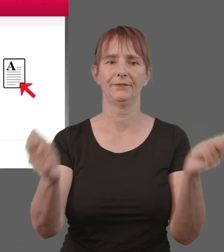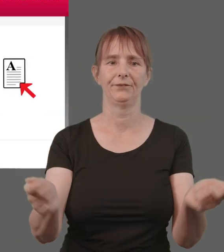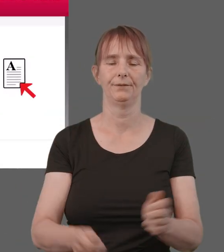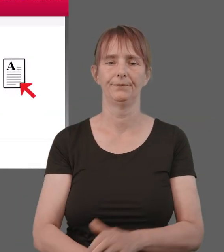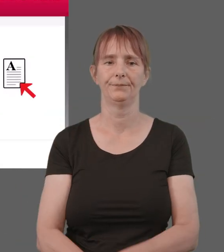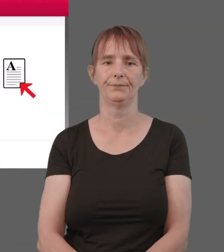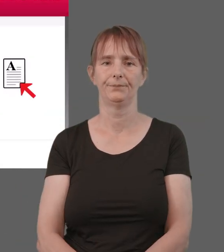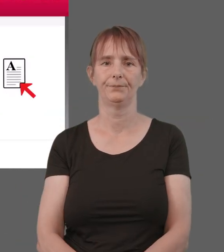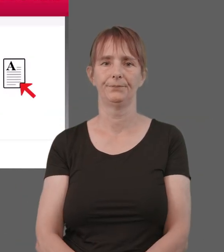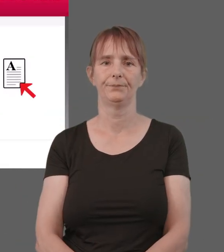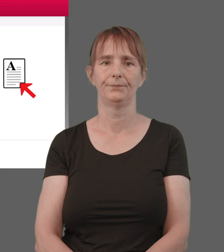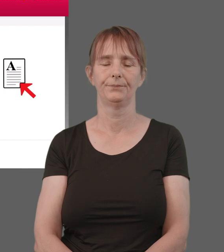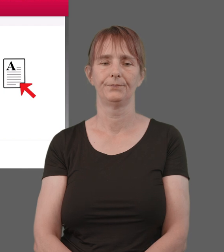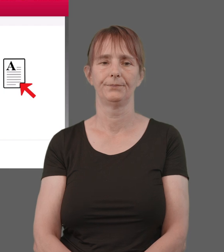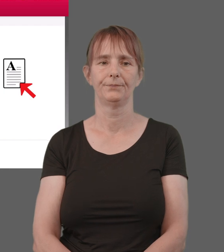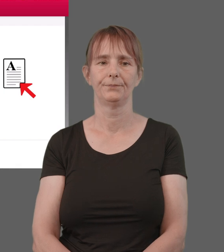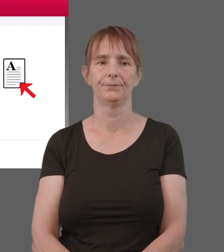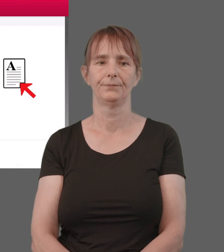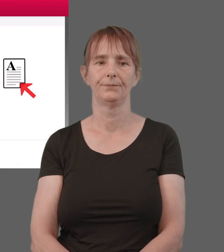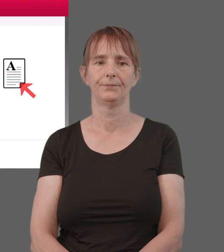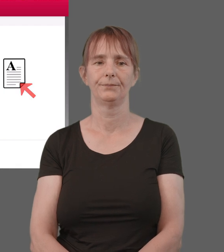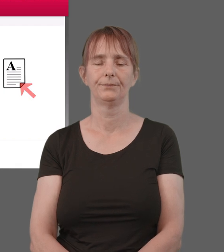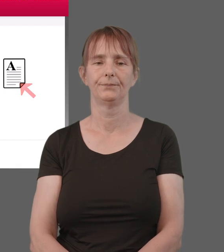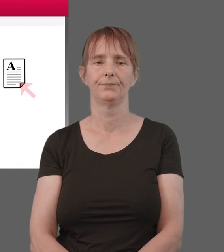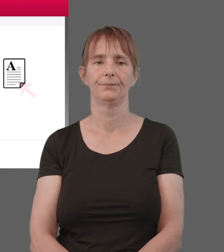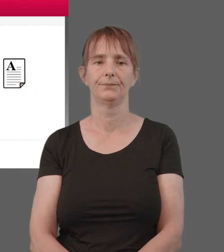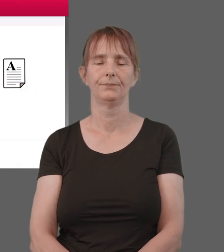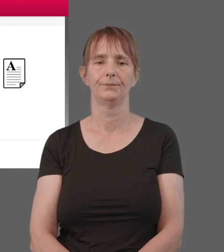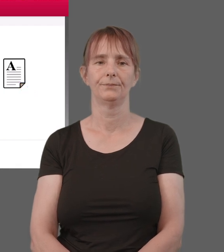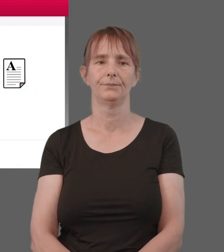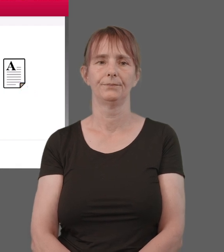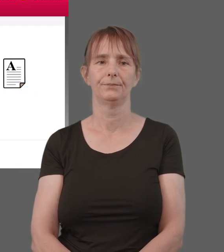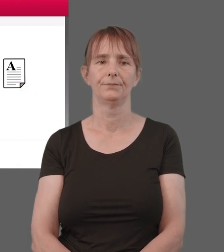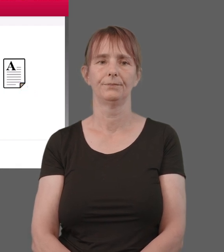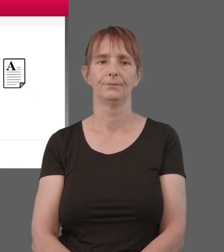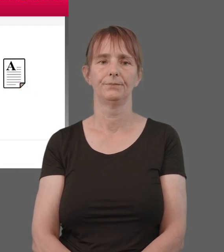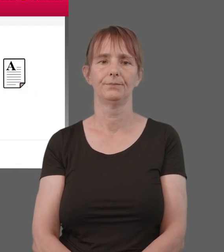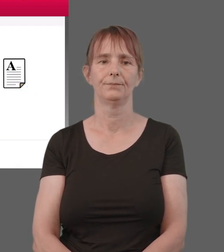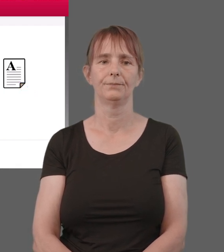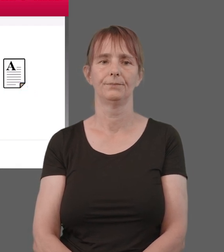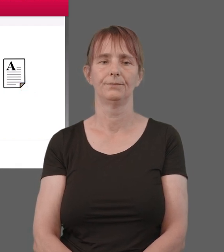Das übergeordnete Werk ist hier in der Regel verlinkt und kann direkt angeklickt werden. Und